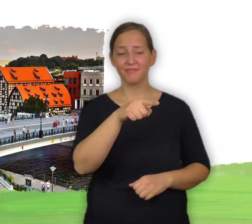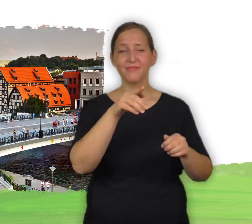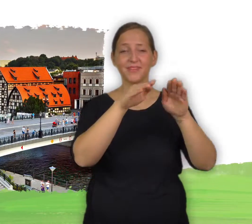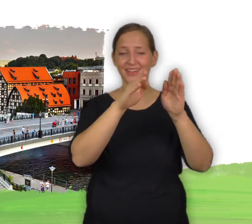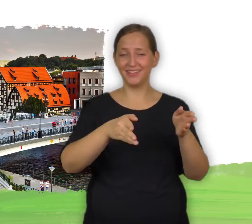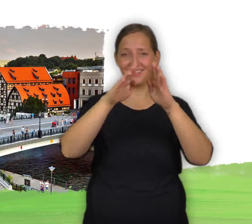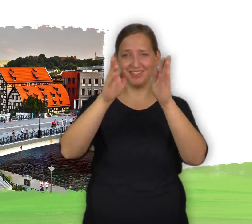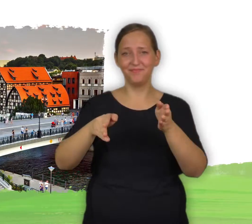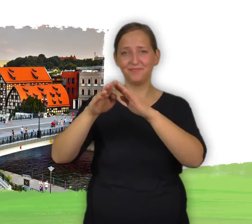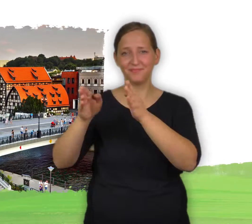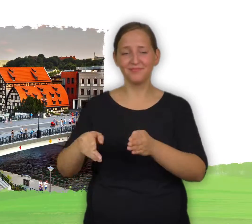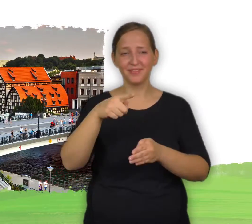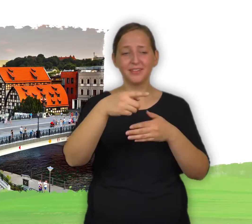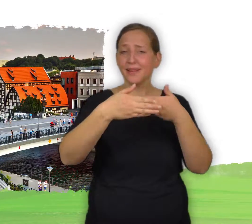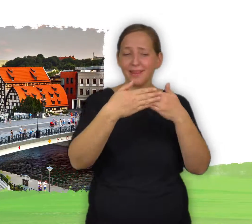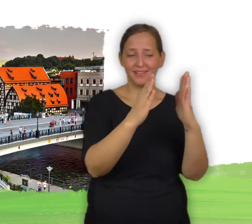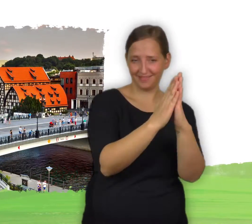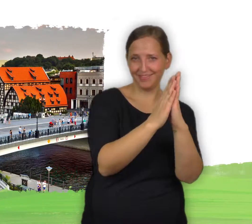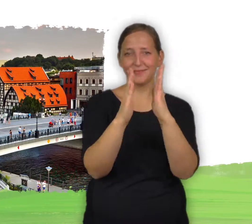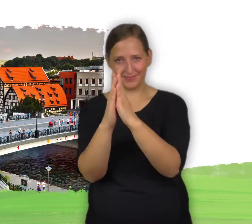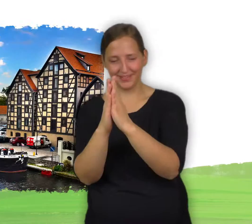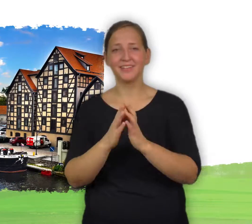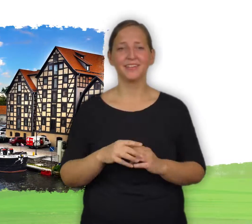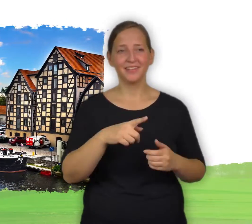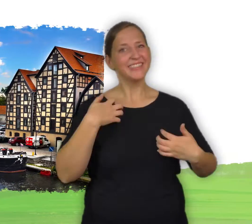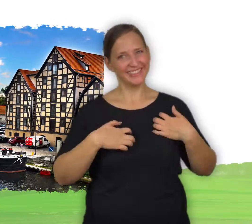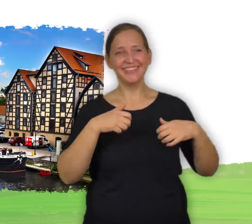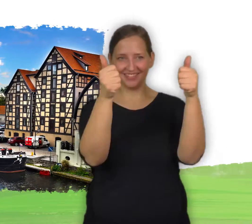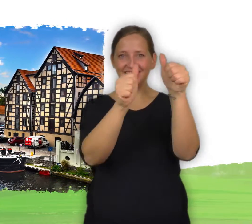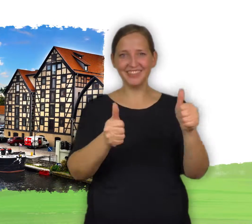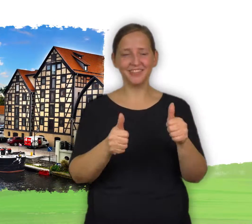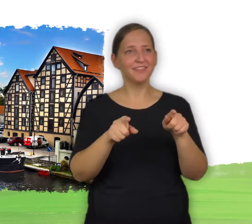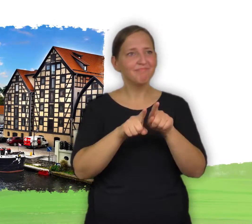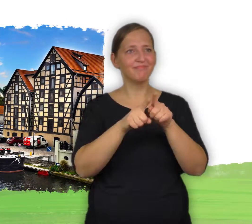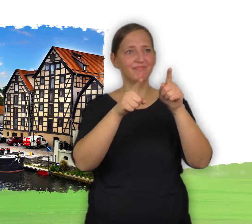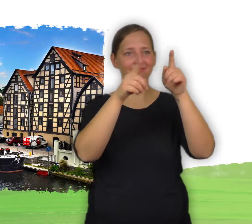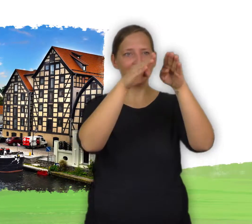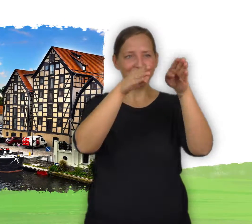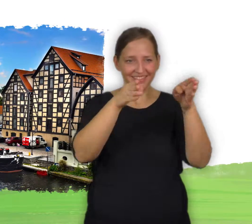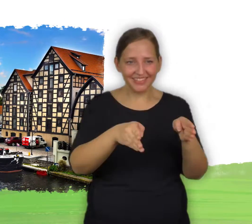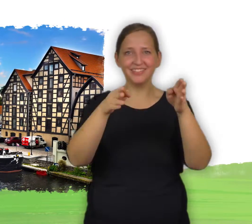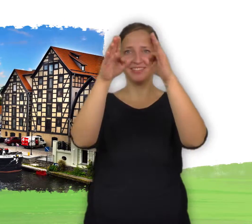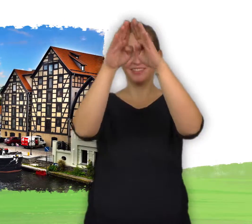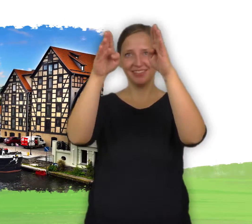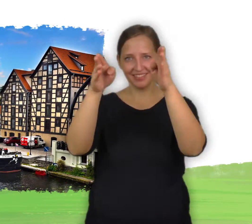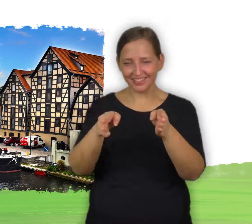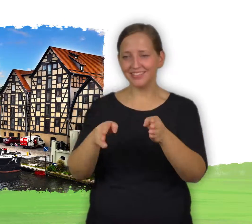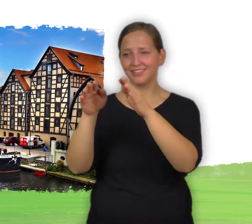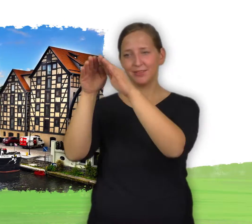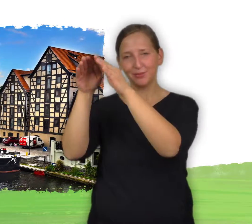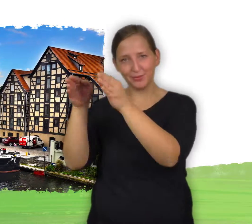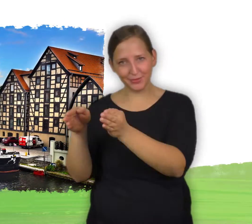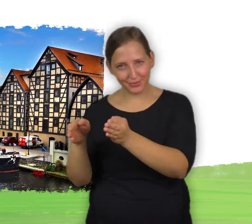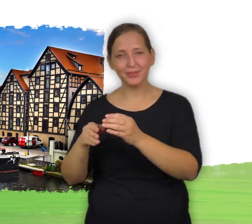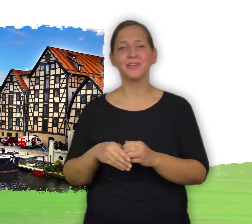Stoją obok siebie i mają bardzo charakterystyczny kształt.